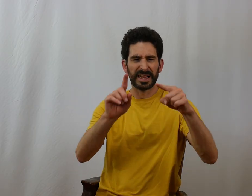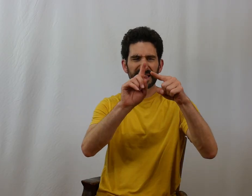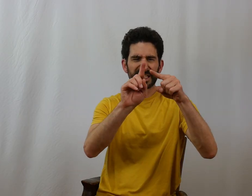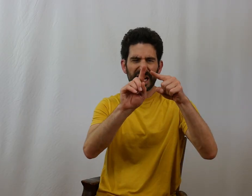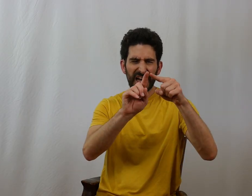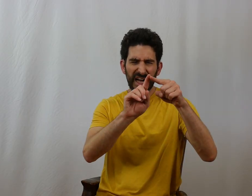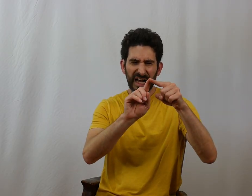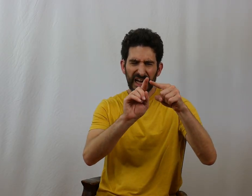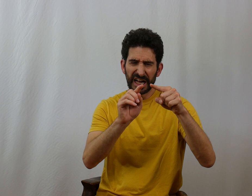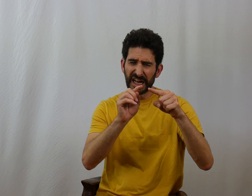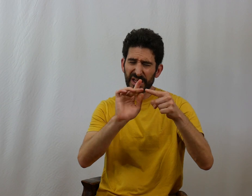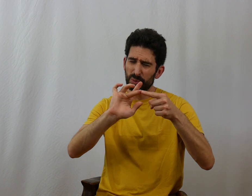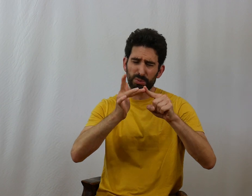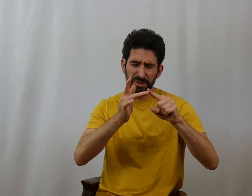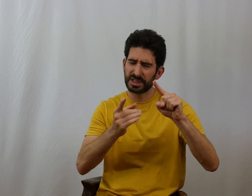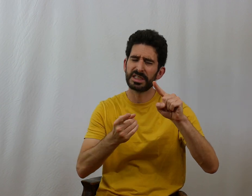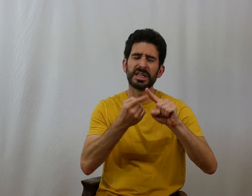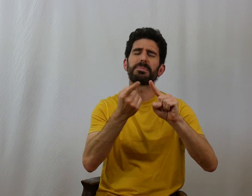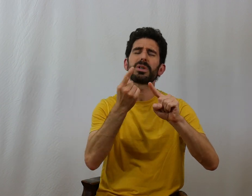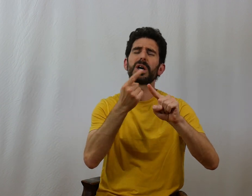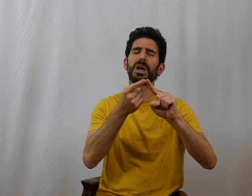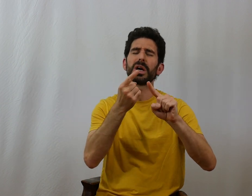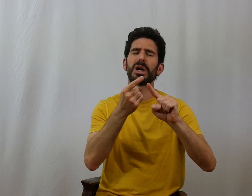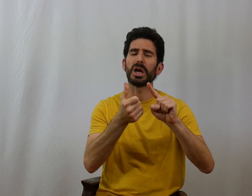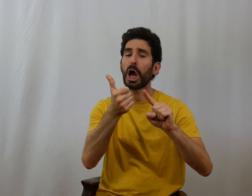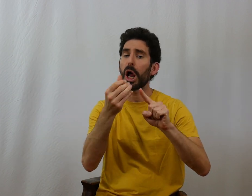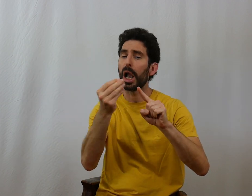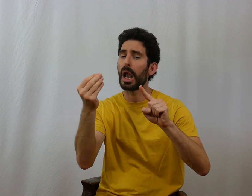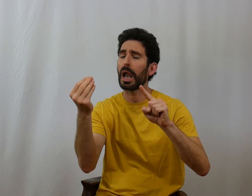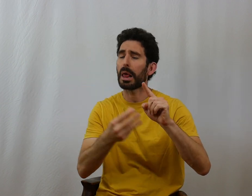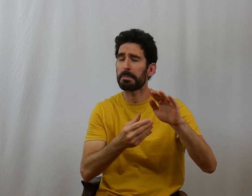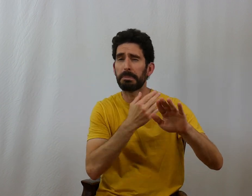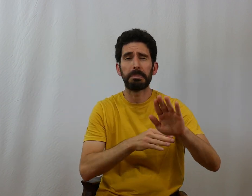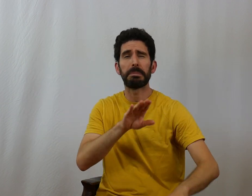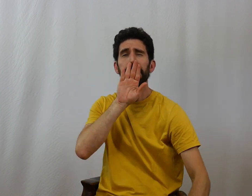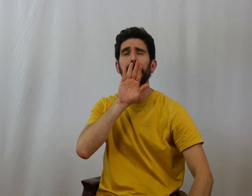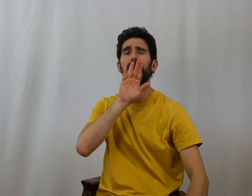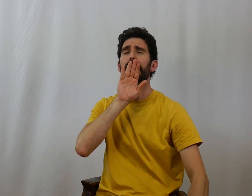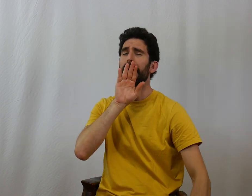Que tous les détails sont importants. En oublier un et on se fait avoir.